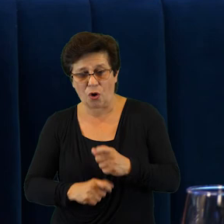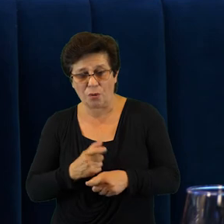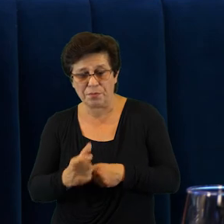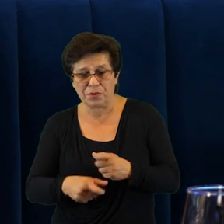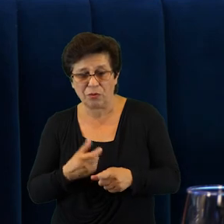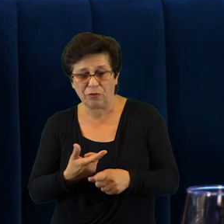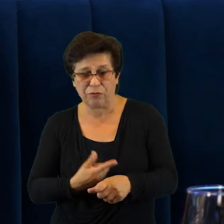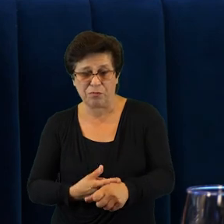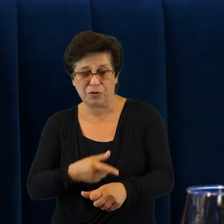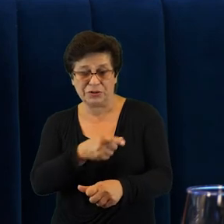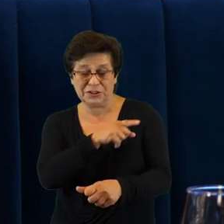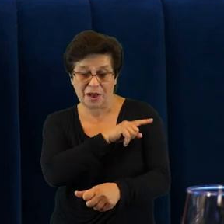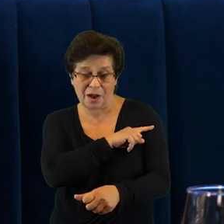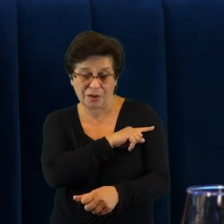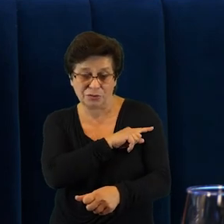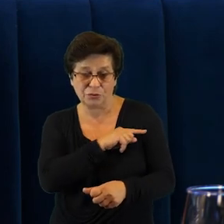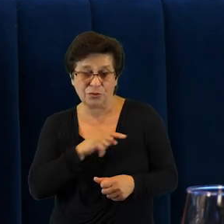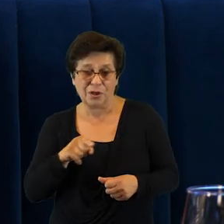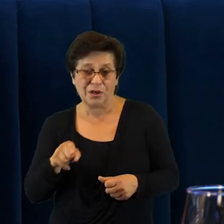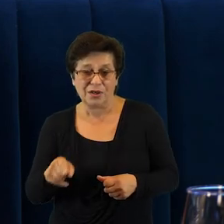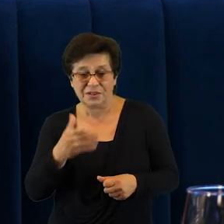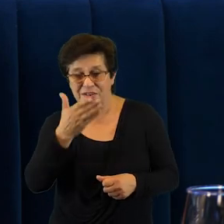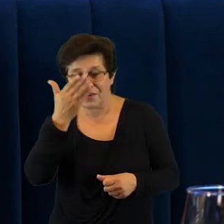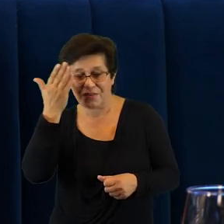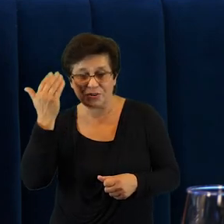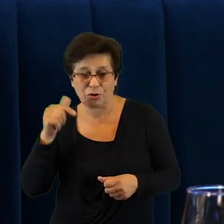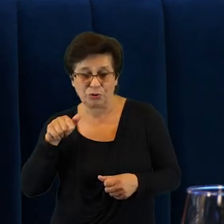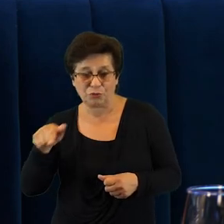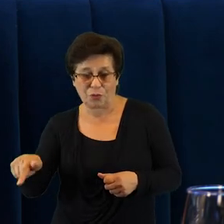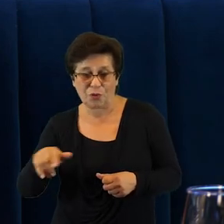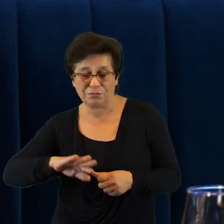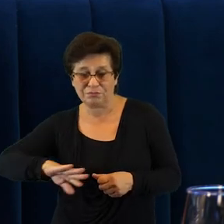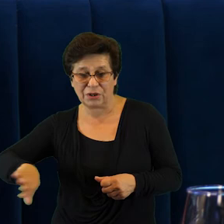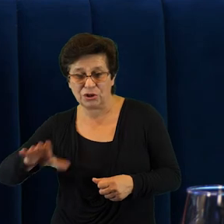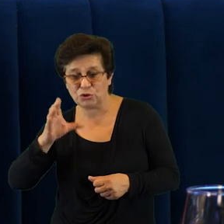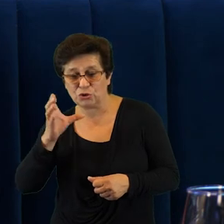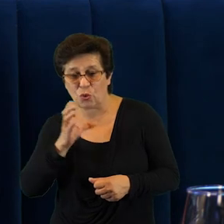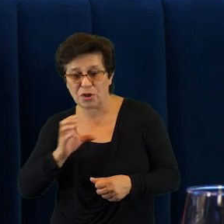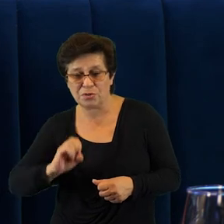tylko nikt nie wiedział, że to jest szmonces Słonimskiego. Bo w Poznaniu działał taki aktor,